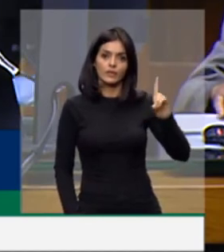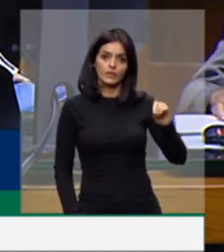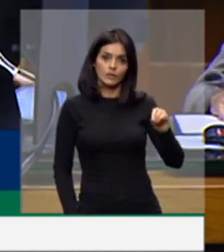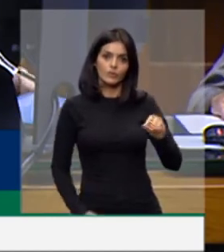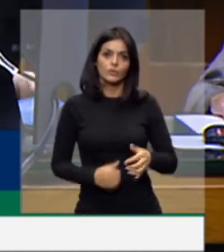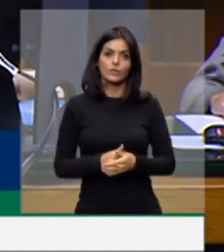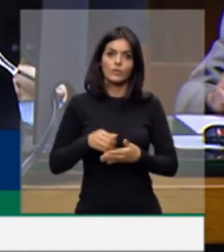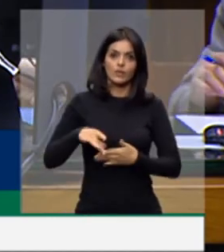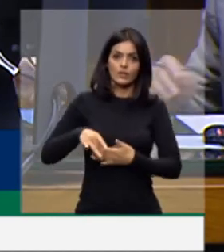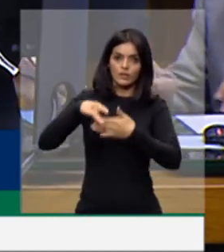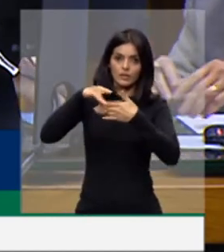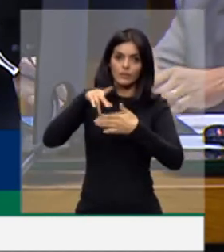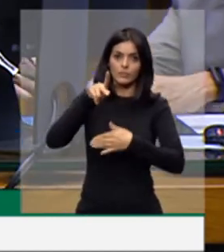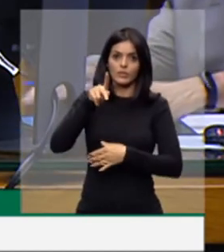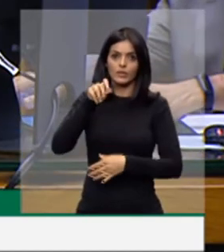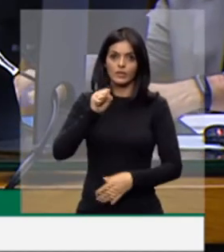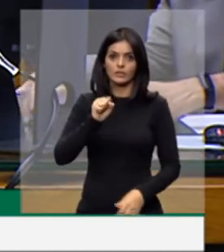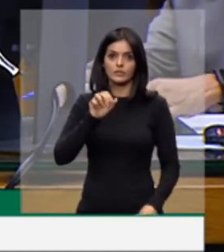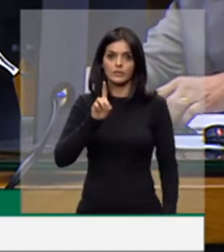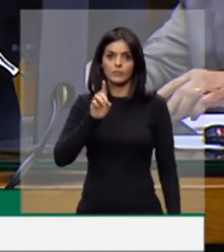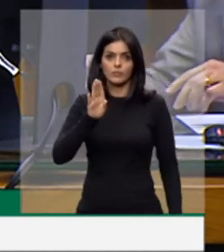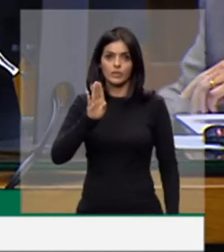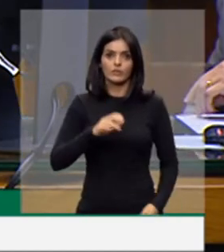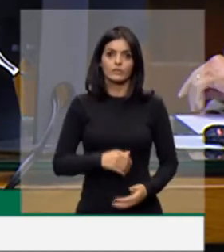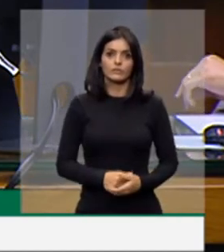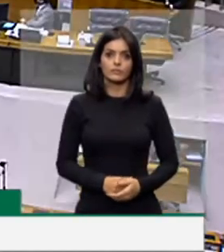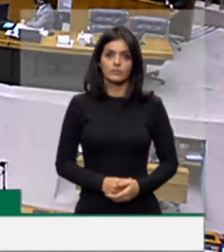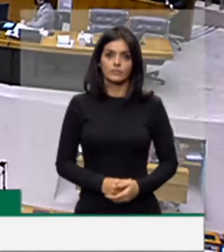OPOSIÇÃO? -- [PRESIDENTE]: PASSO A PALAVRA PARA O DEPUTADO DANILO FORTE, PELA LIDERANÇA DO